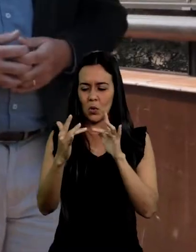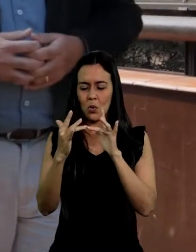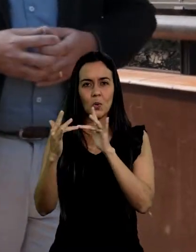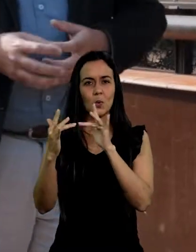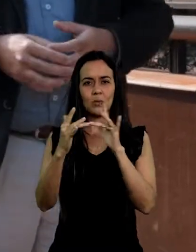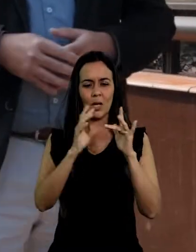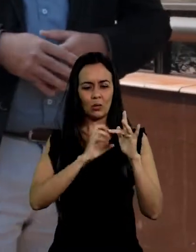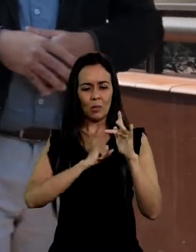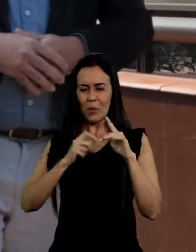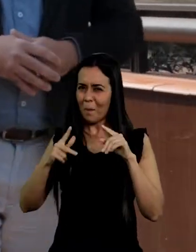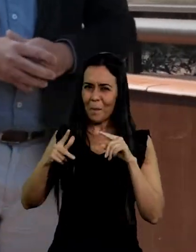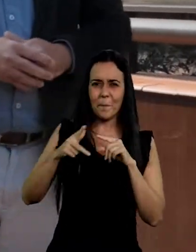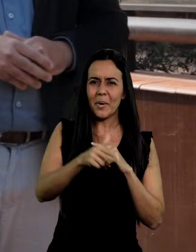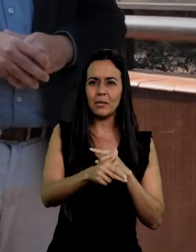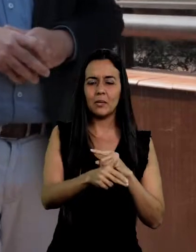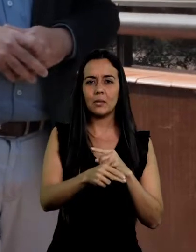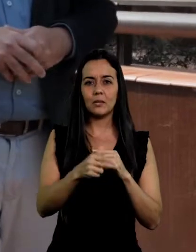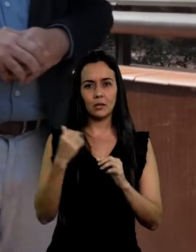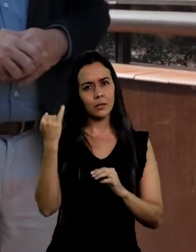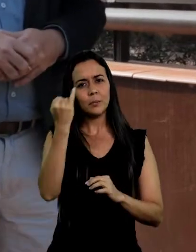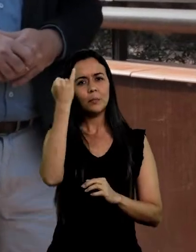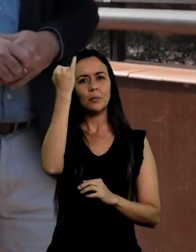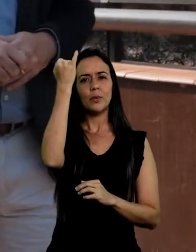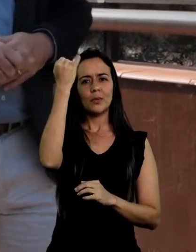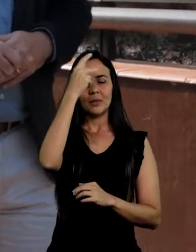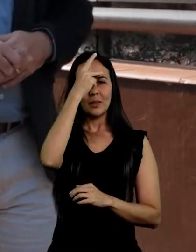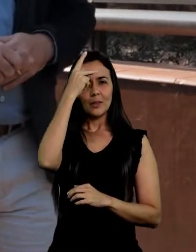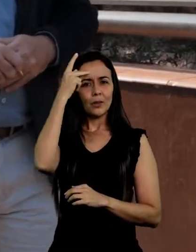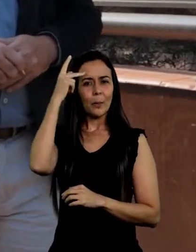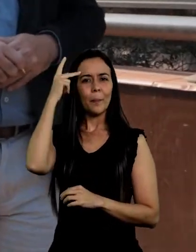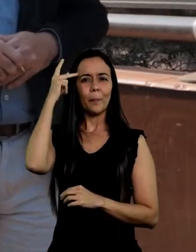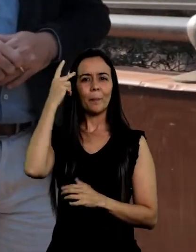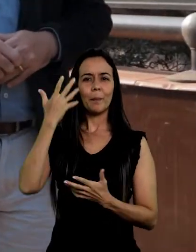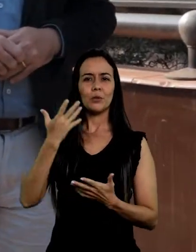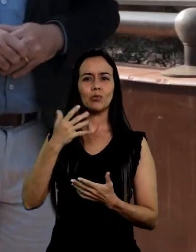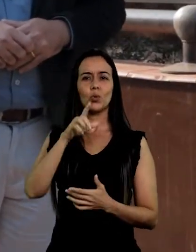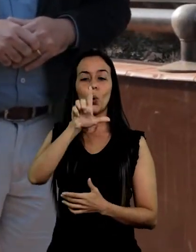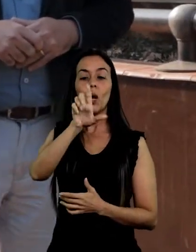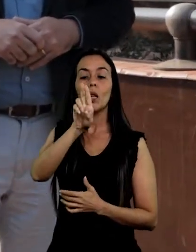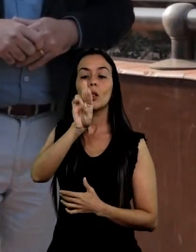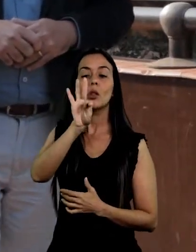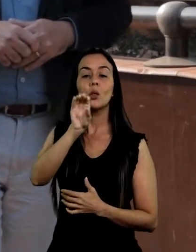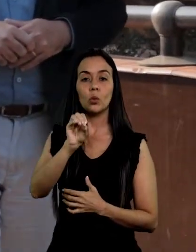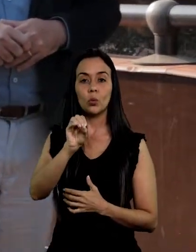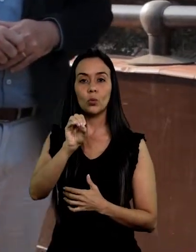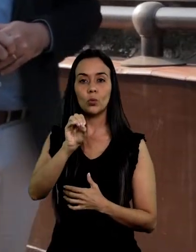na importância que é o ritual de concretizar o luto,